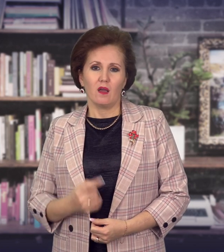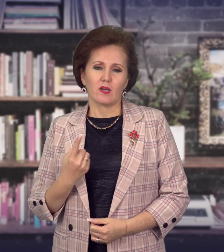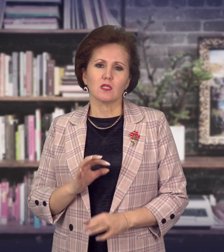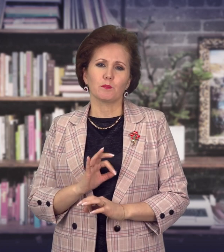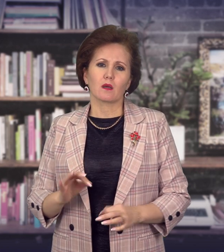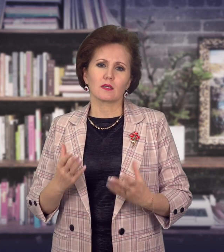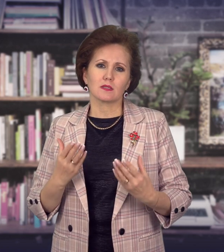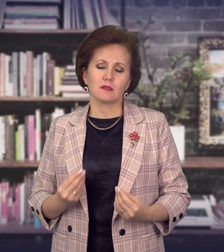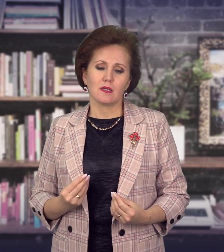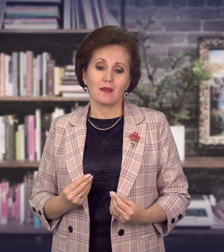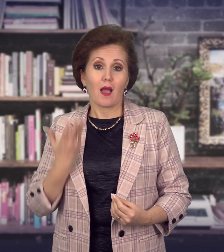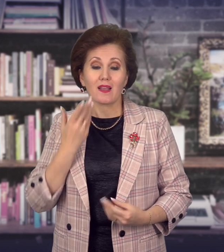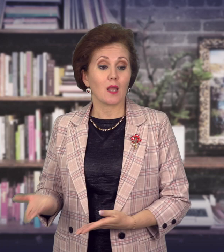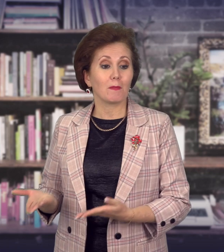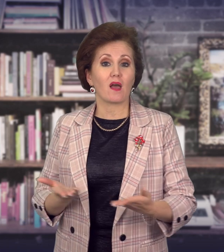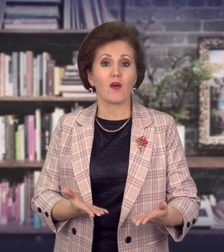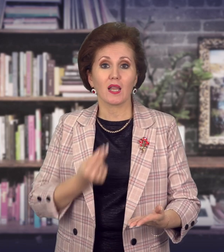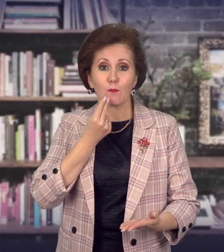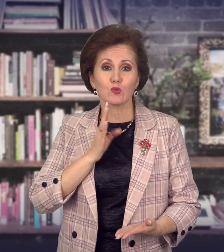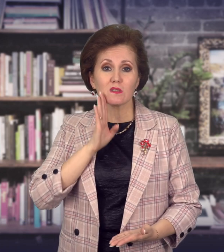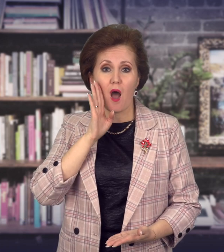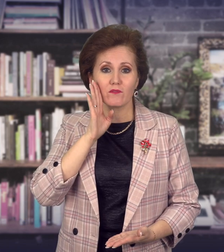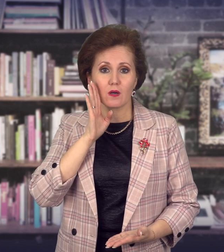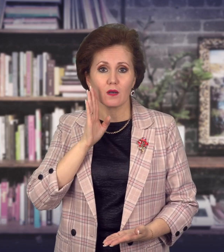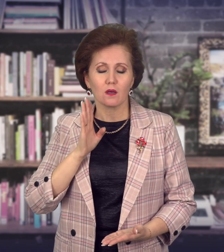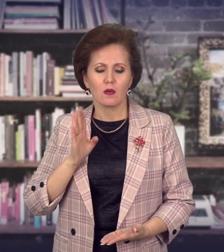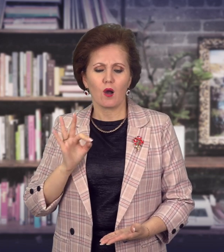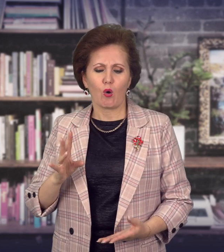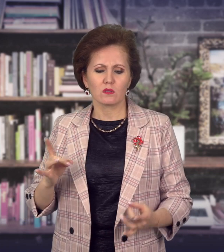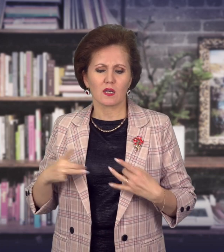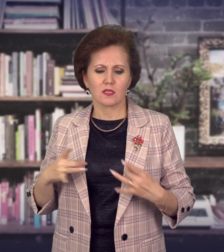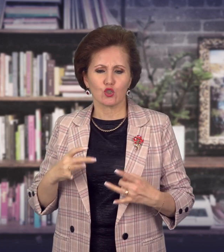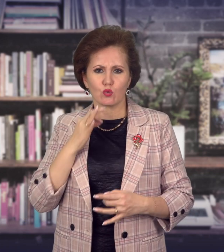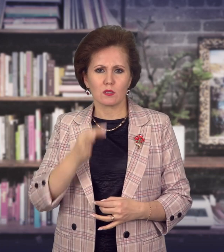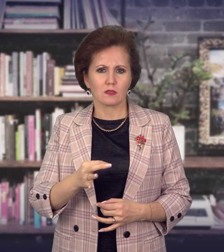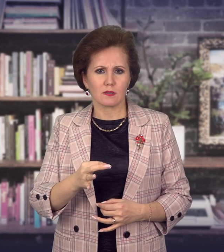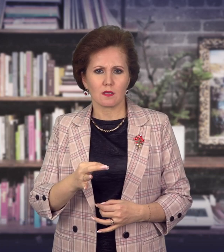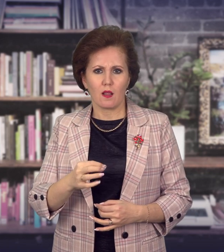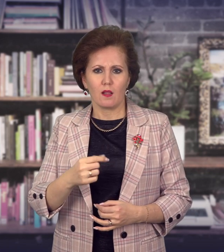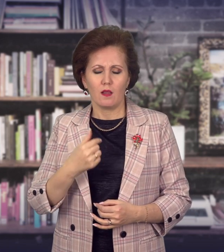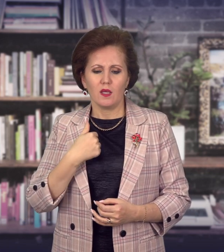В один прекрасный день, когда она подавала мужу завтрак, он раздражённо сказал: